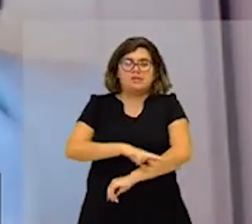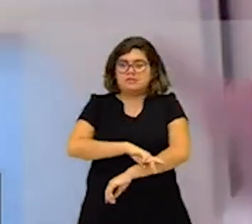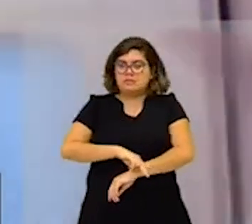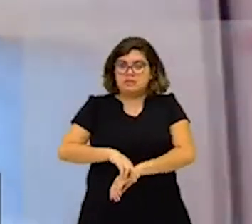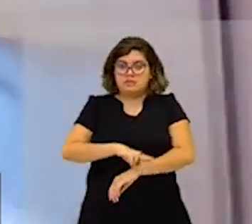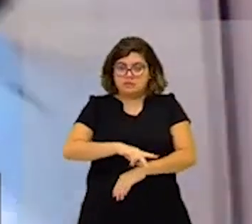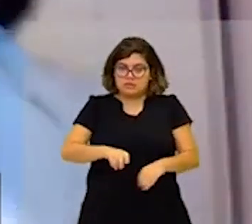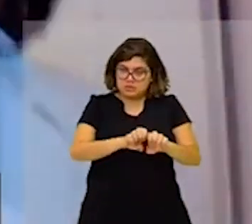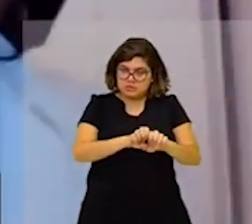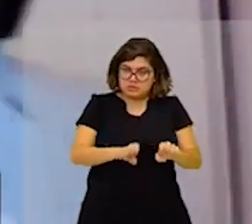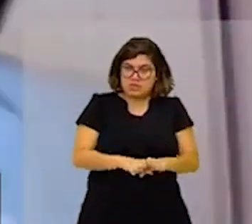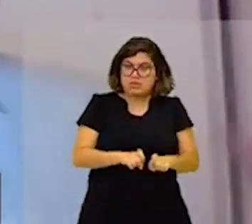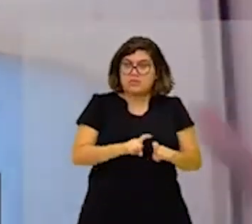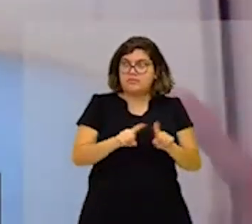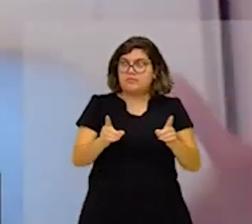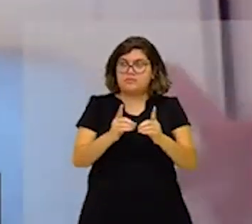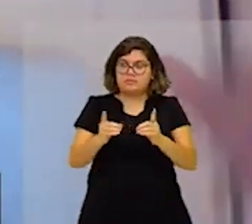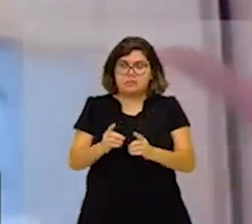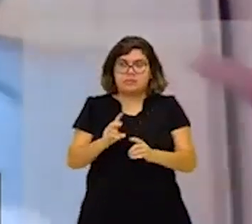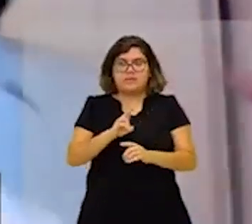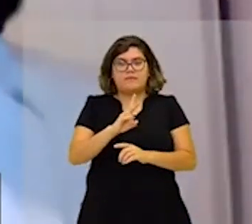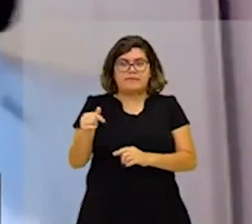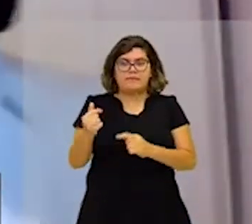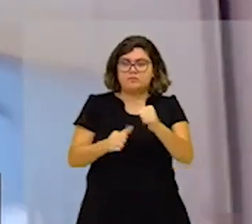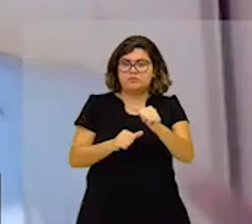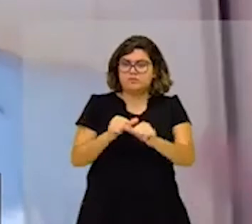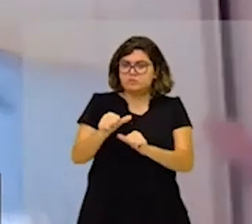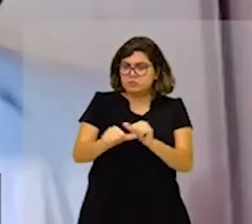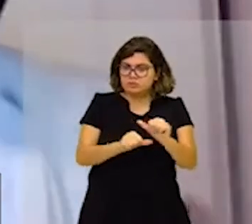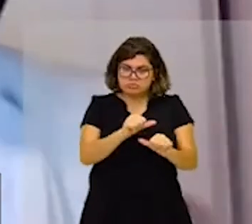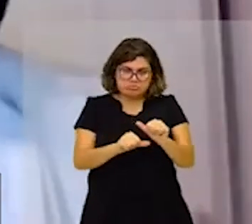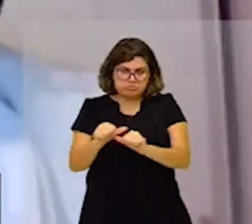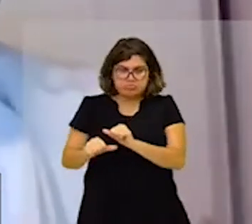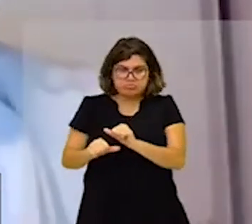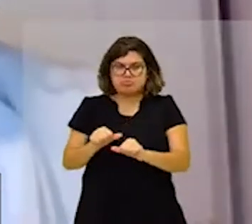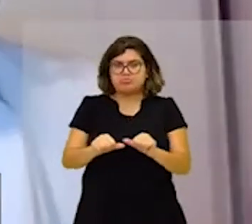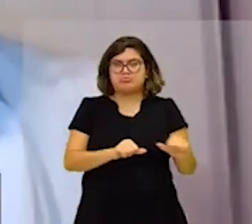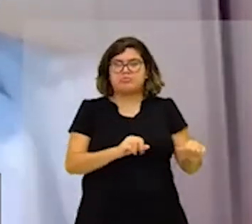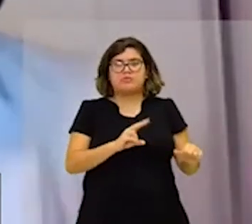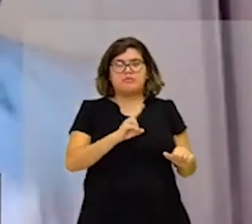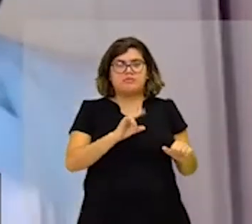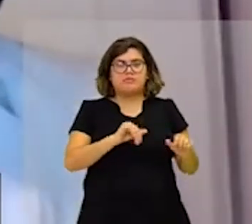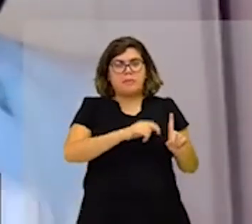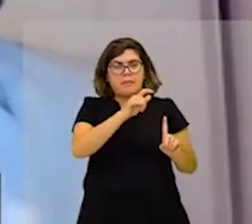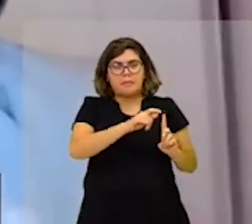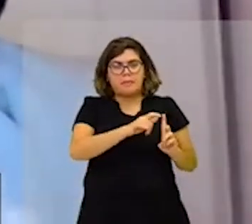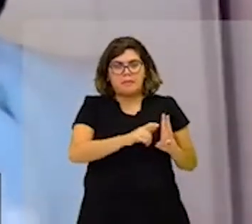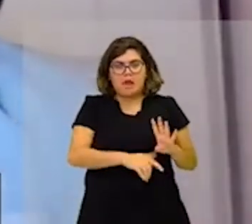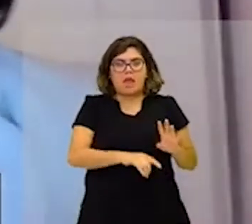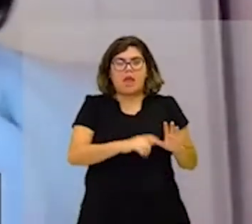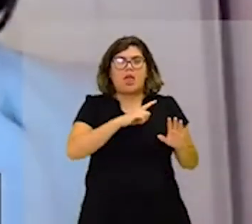é dinâmico ele vai se reagir arranja ando nessa e performando e se adaptando para continuar mantendo